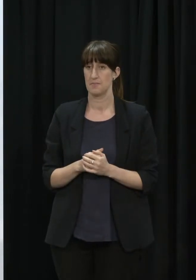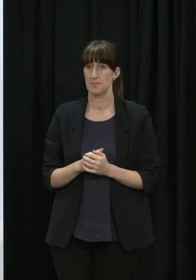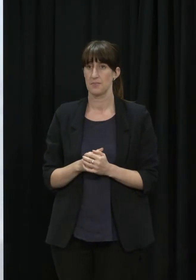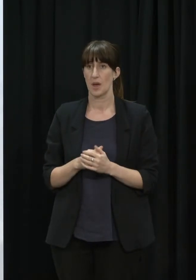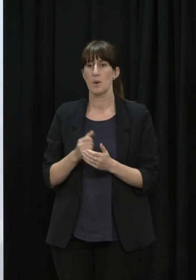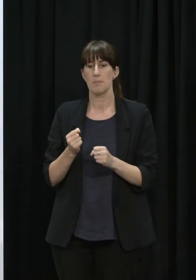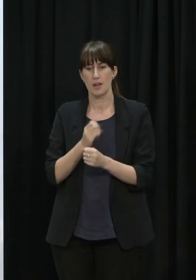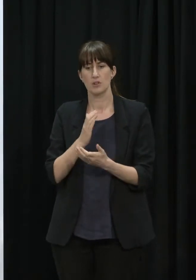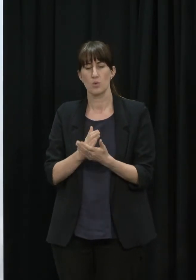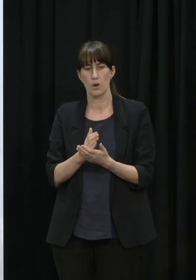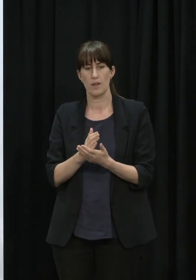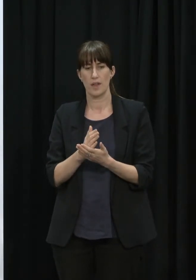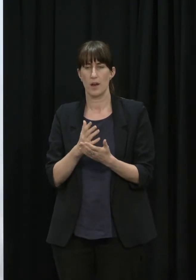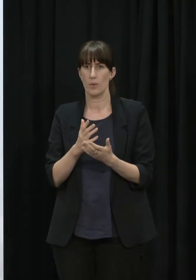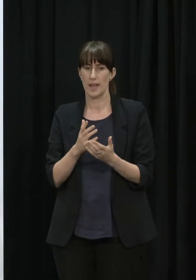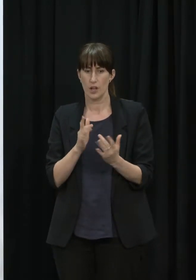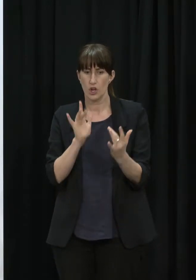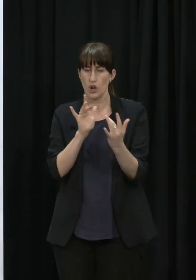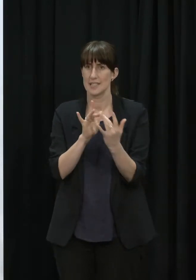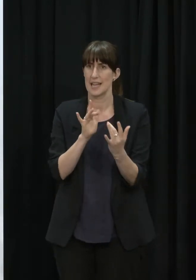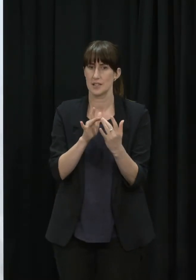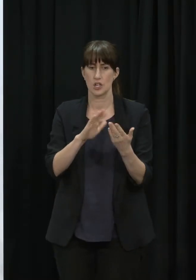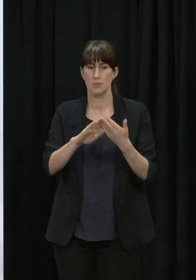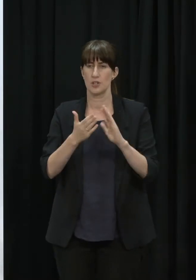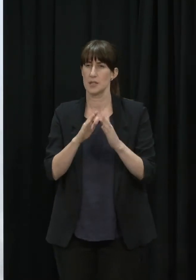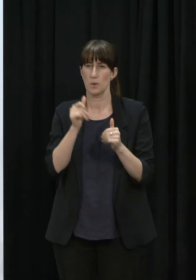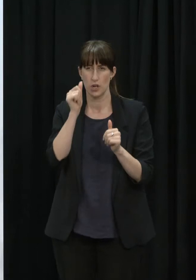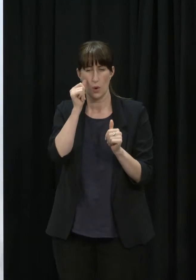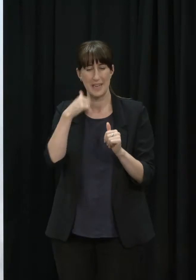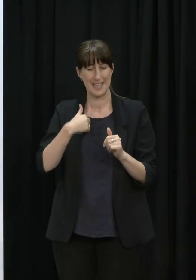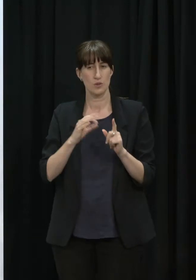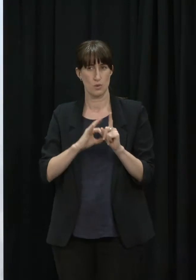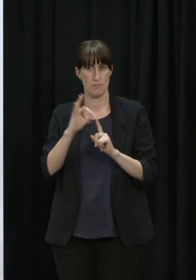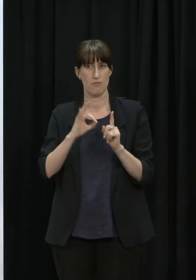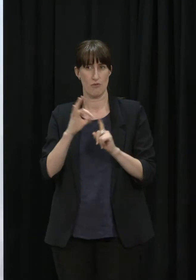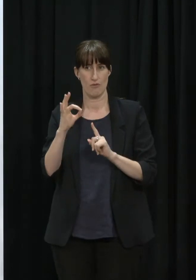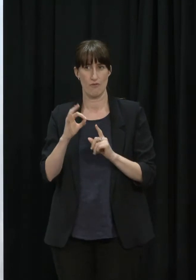kano mai i te timatanga. E kore matou e toha ki te pai ki a koe me ta matou i mahi ki te whakaputanga pakeke a ko te